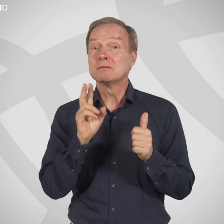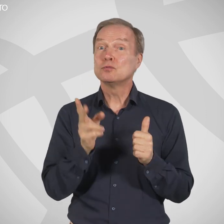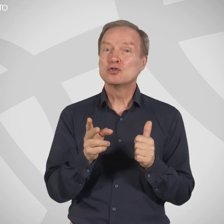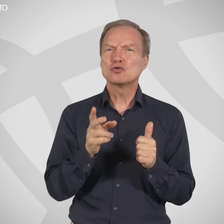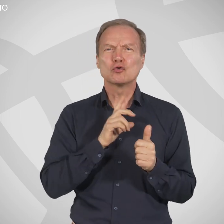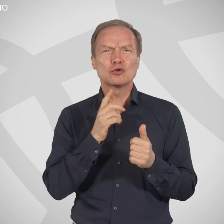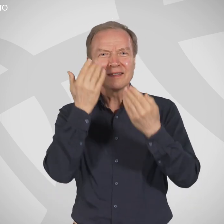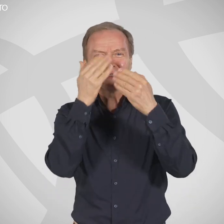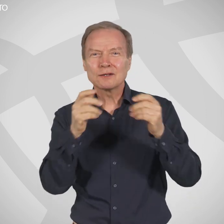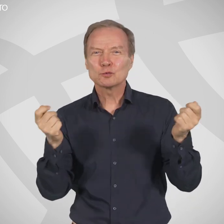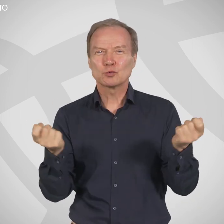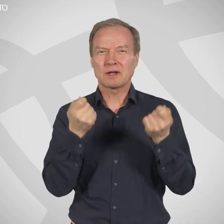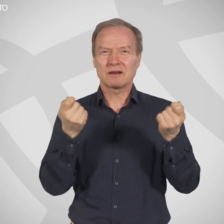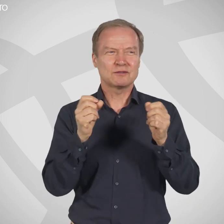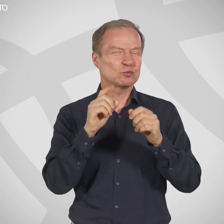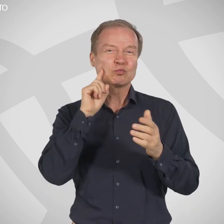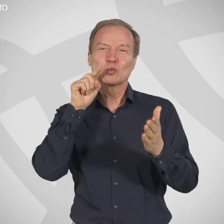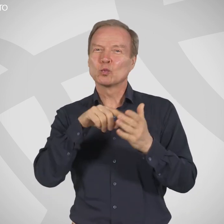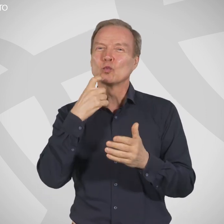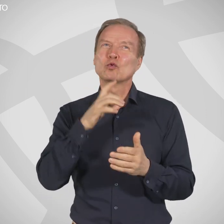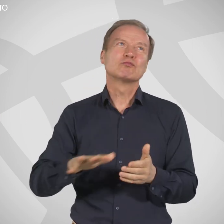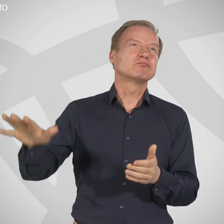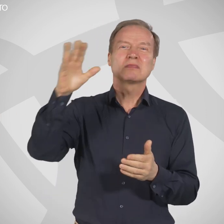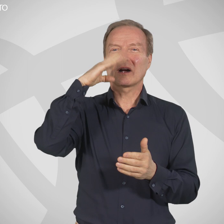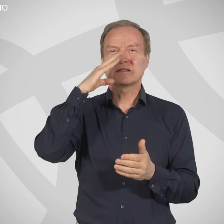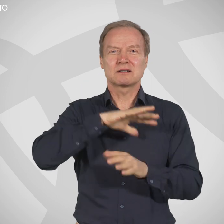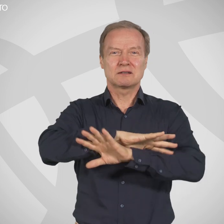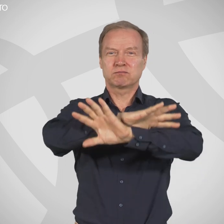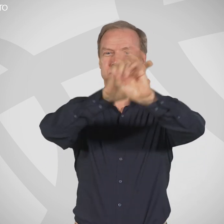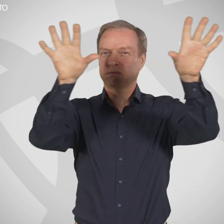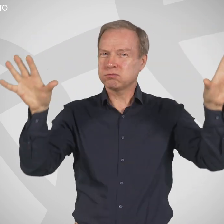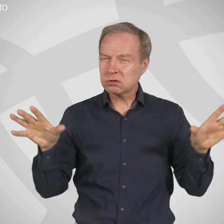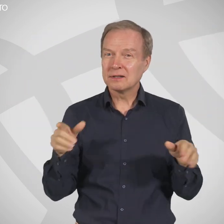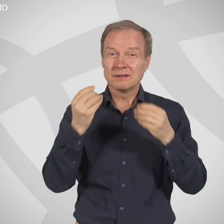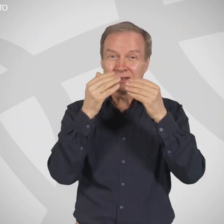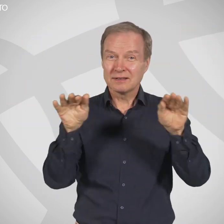Kaikkia kansalaisia koskevia tiedotustilaisuuksia -